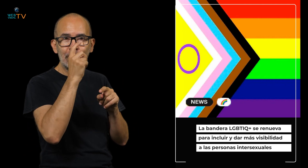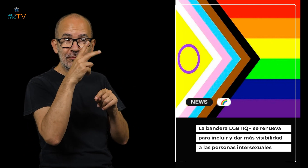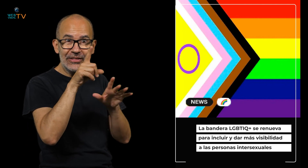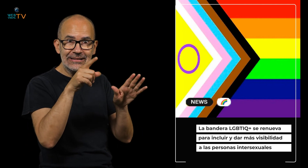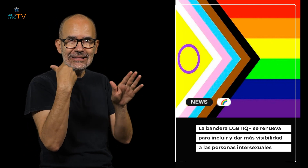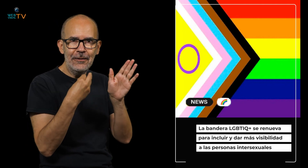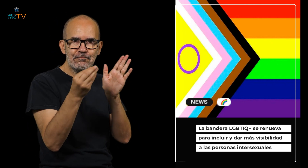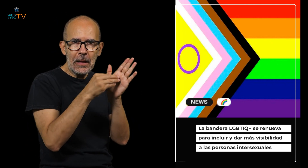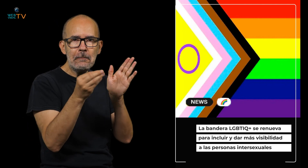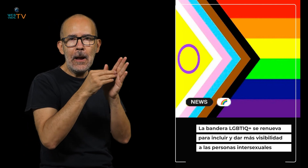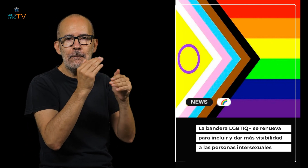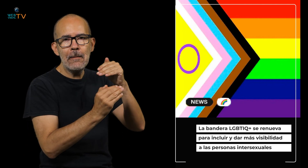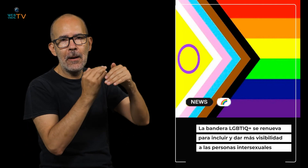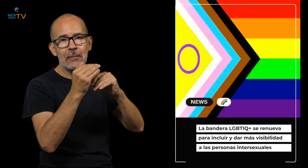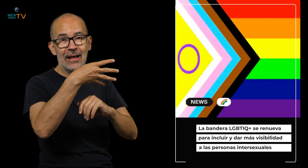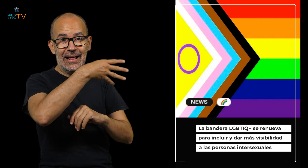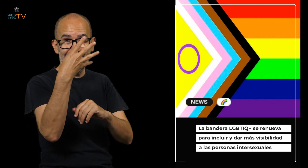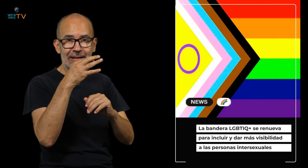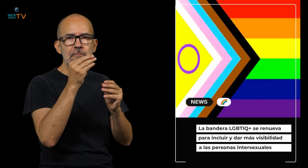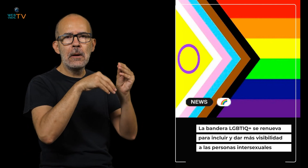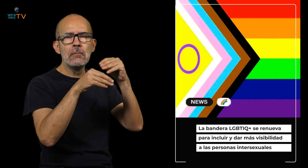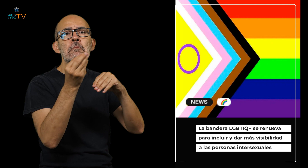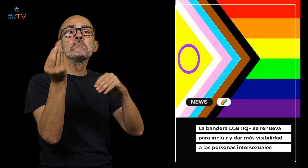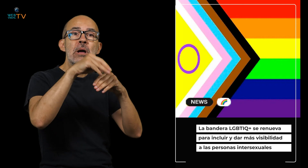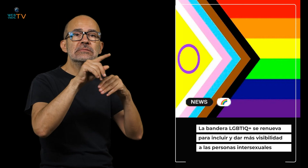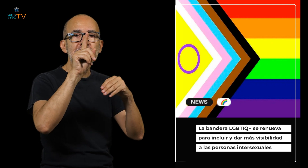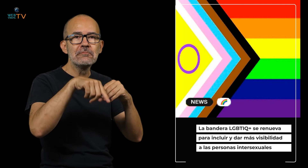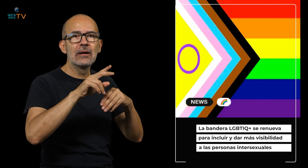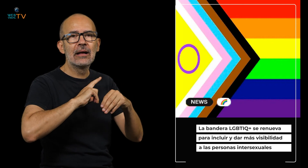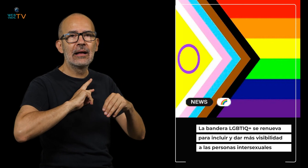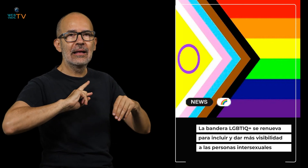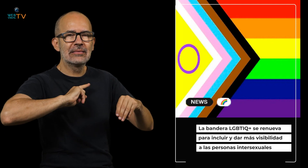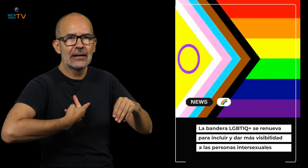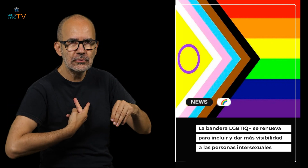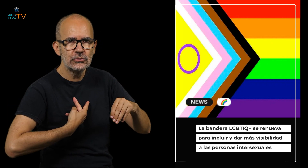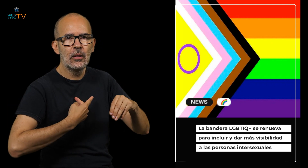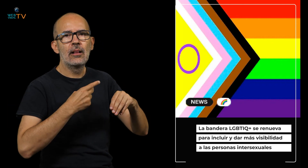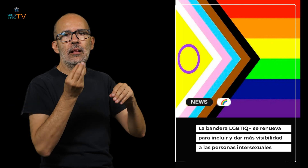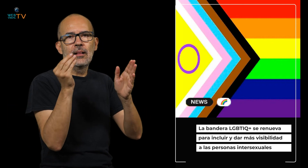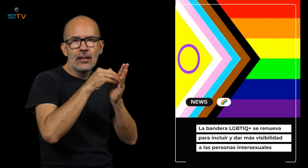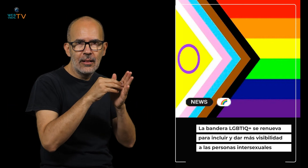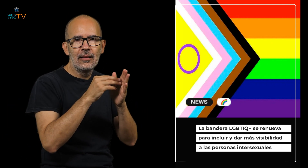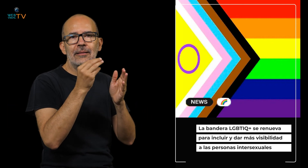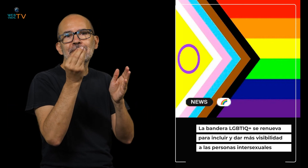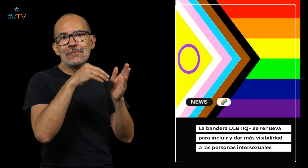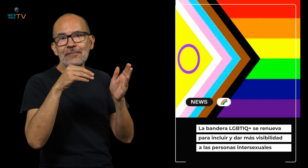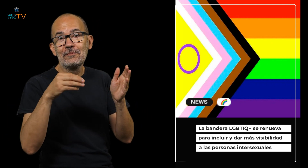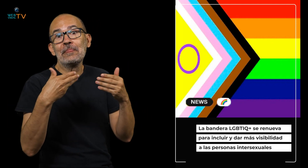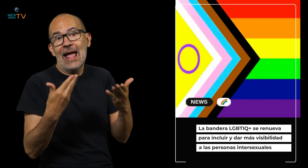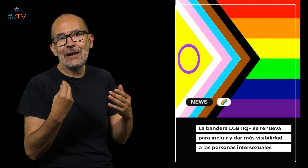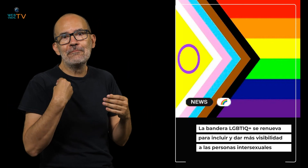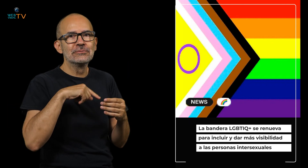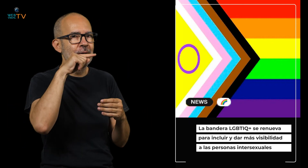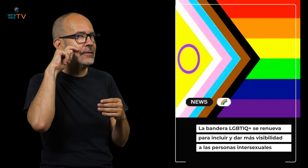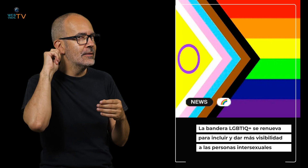Al año siguiente, se incorporó la bandera trans.